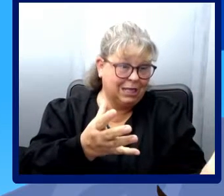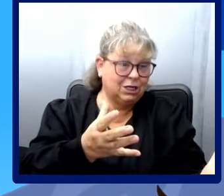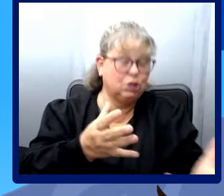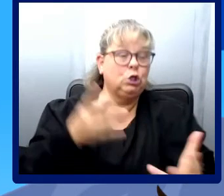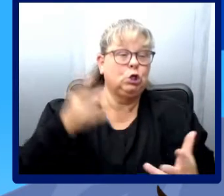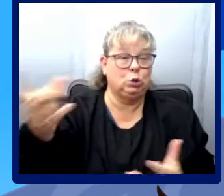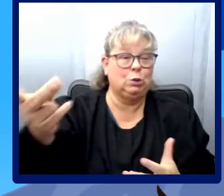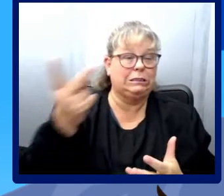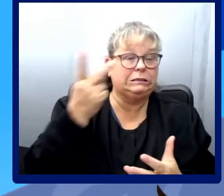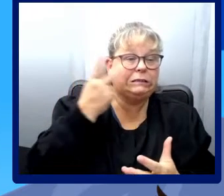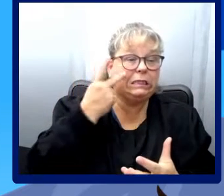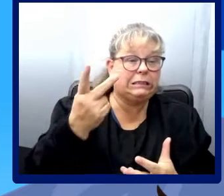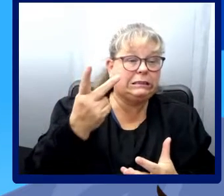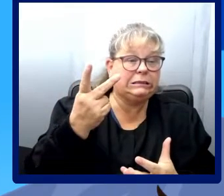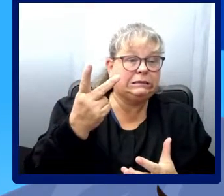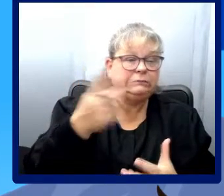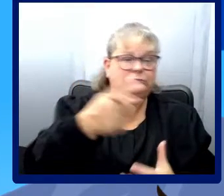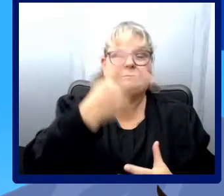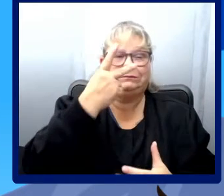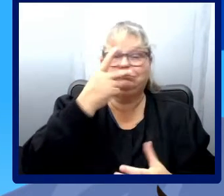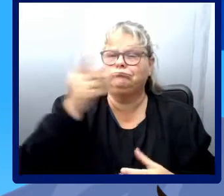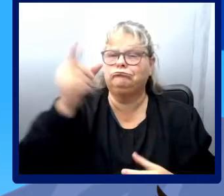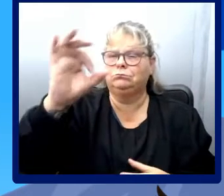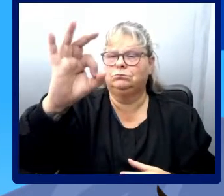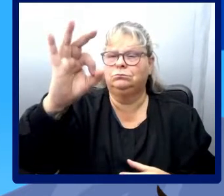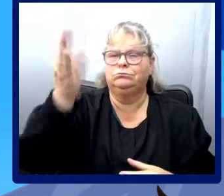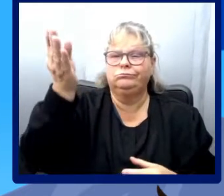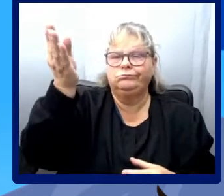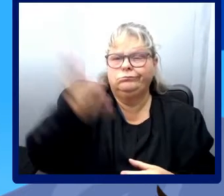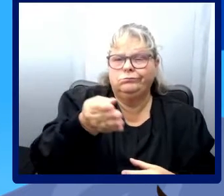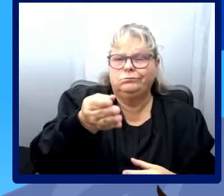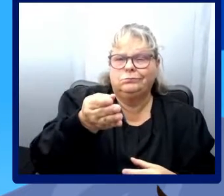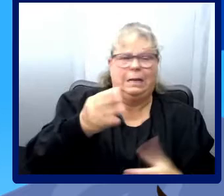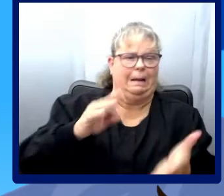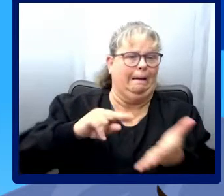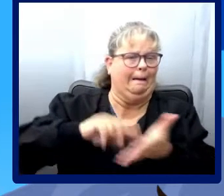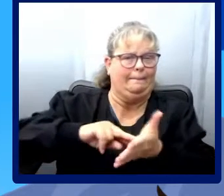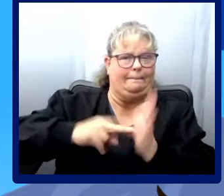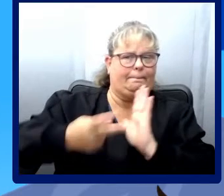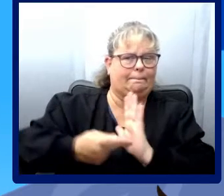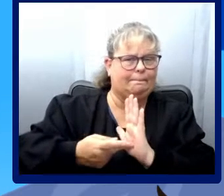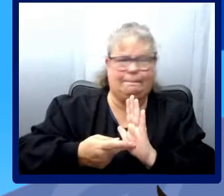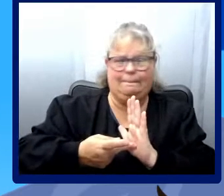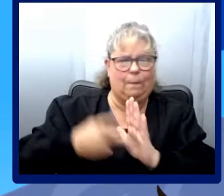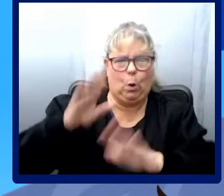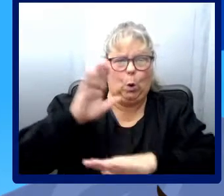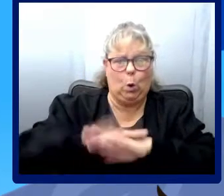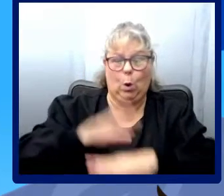hay un pequeño círculo cruzado aquí, significa que en el elemento de actualización de registros